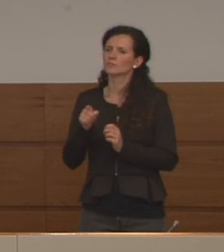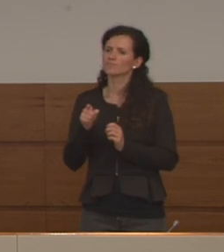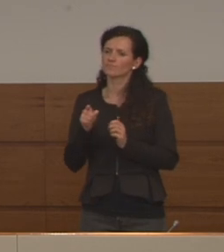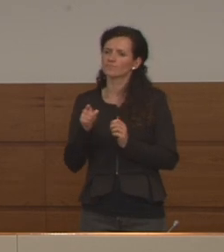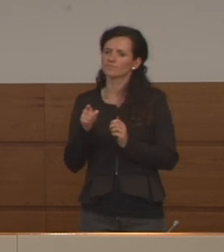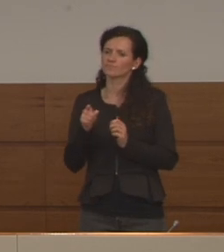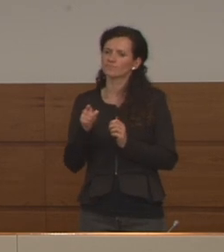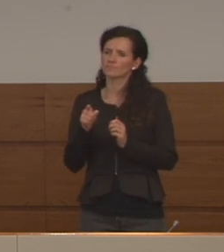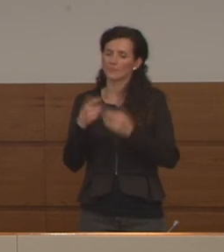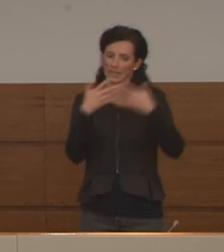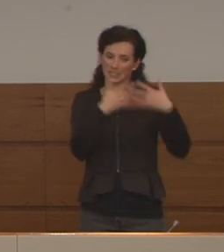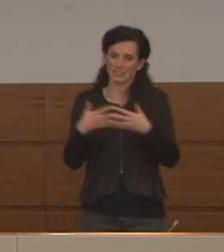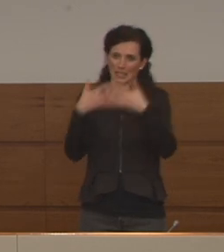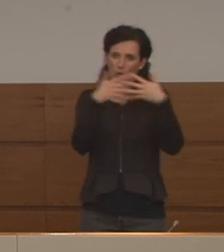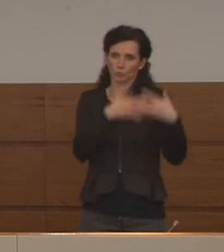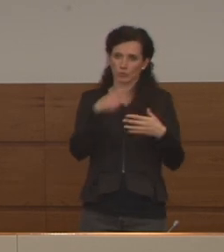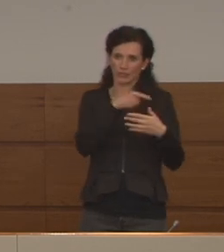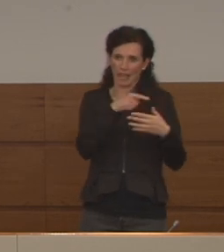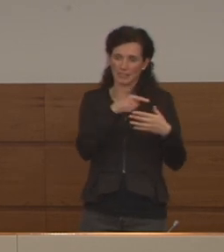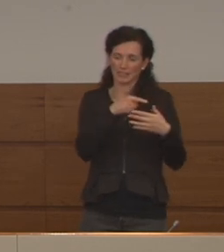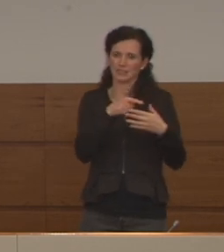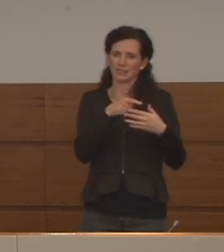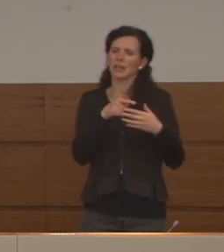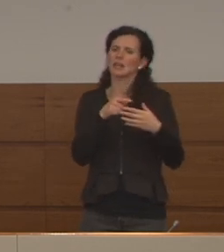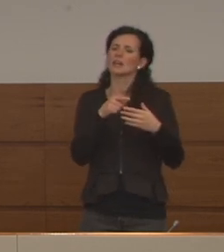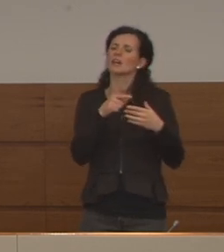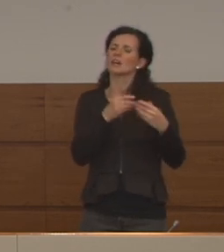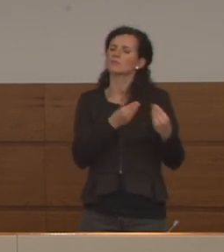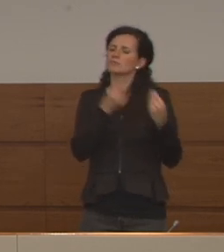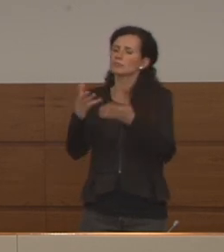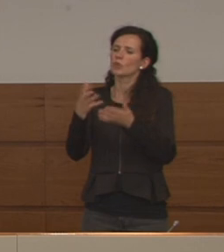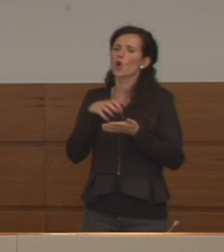statunitense all'Organizzazione Mondiale della Sanità? La mette in difficoltà sul